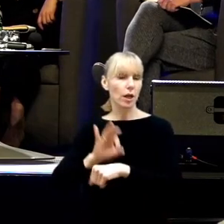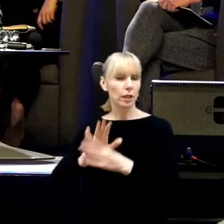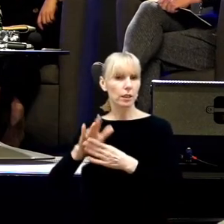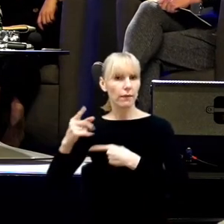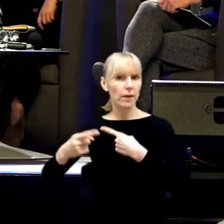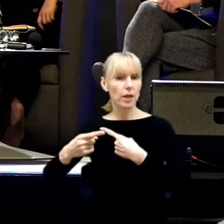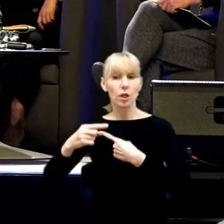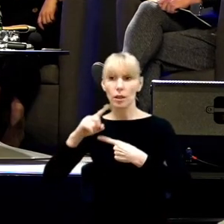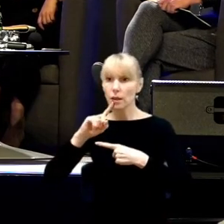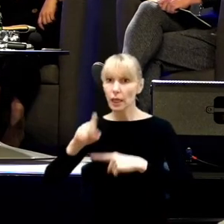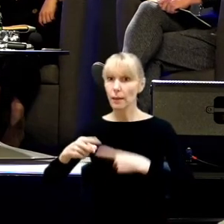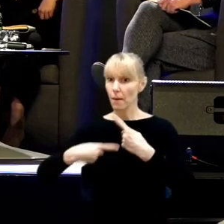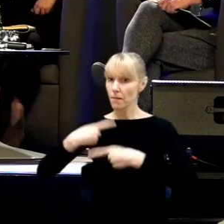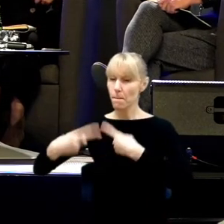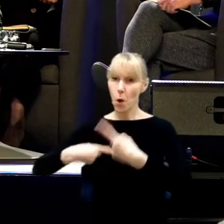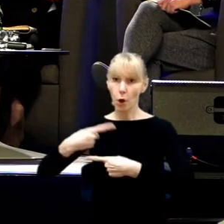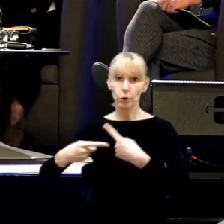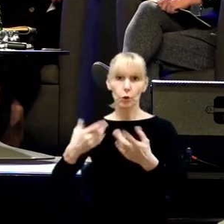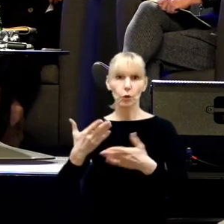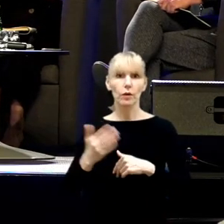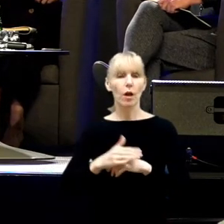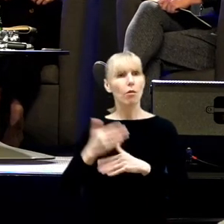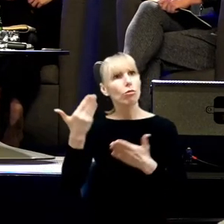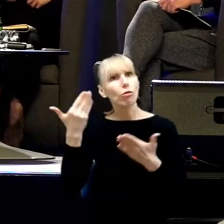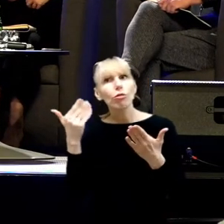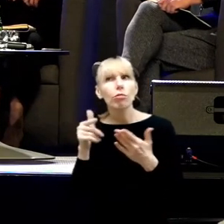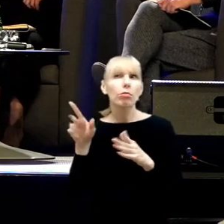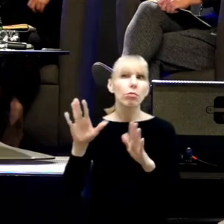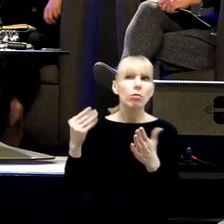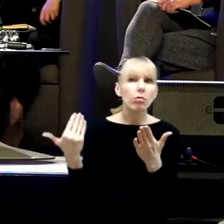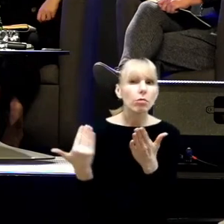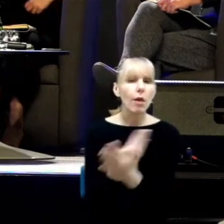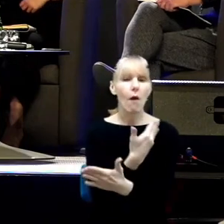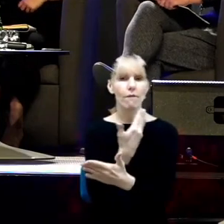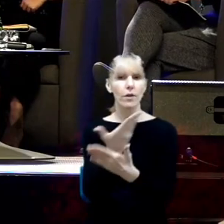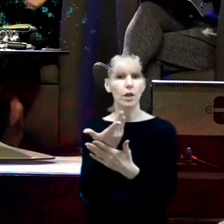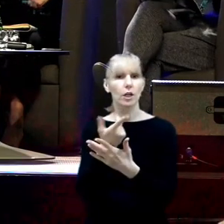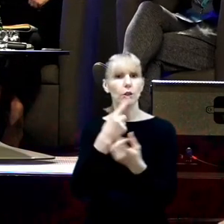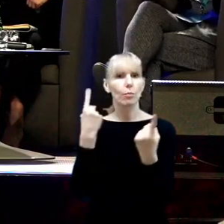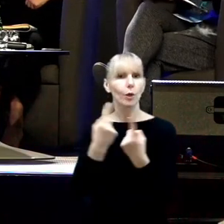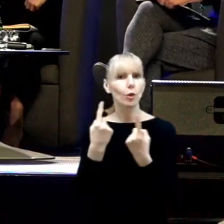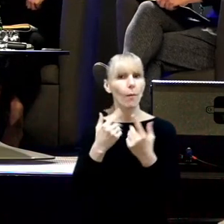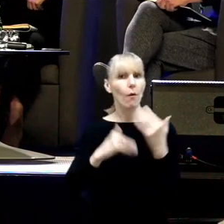dość nowatorskich sposobów budowania. O tym jednak za chwilę.